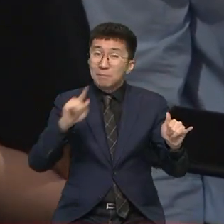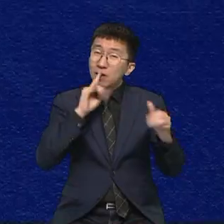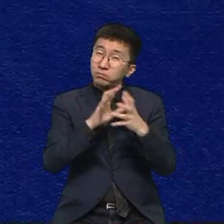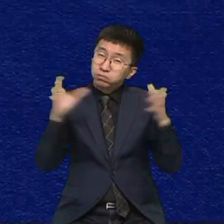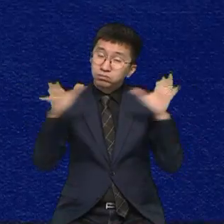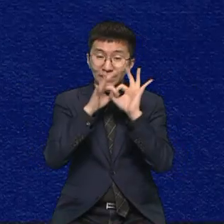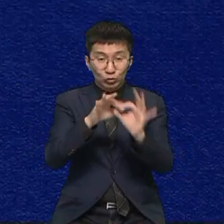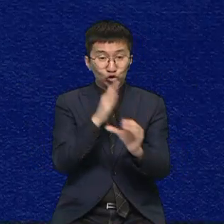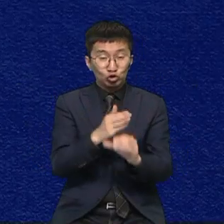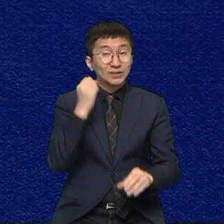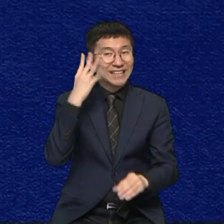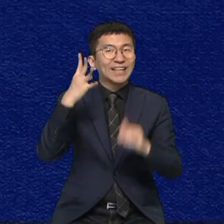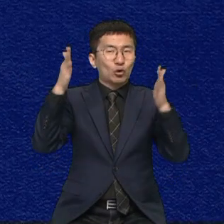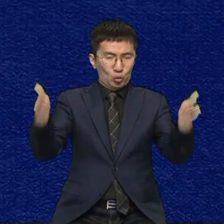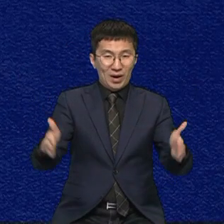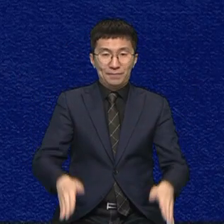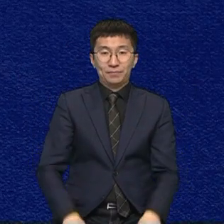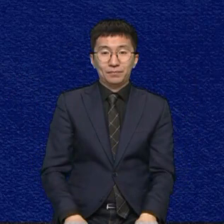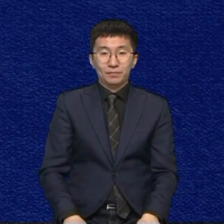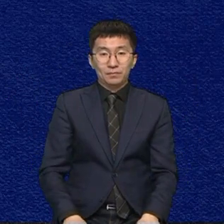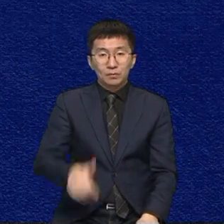연임 의지를 보이던 구현모 현 대표는